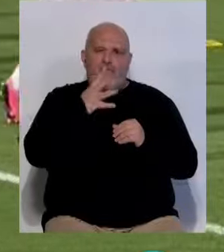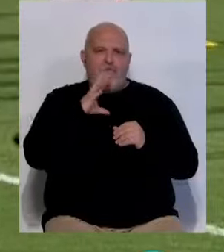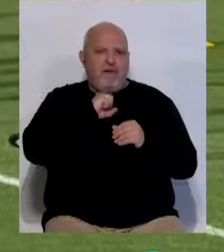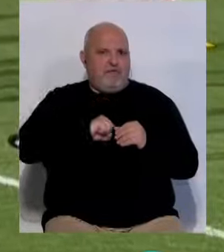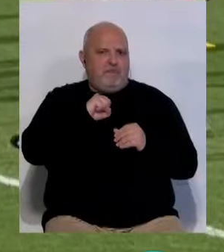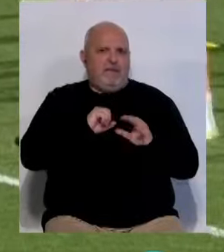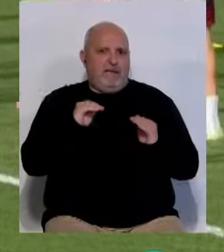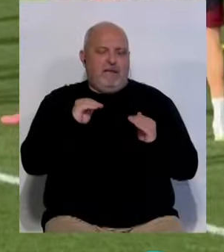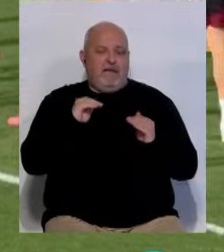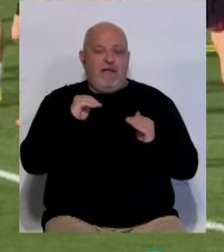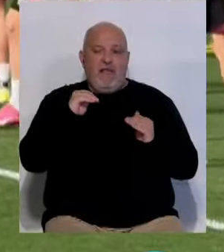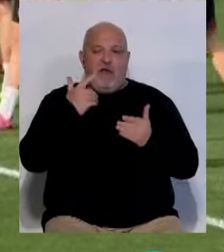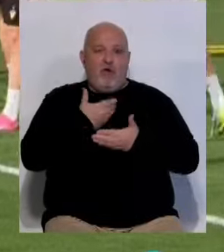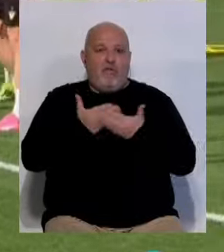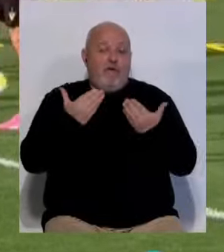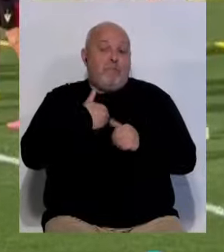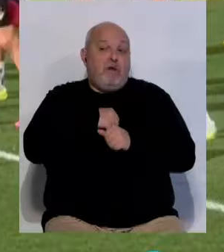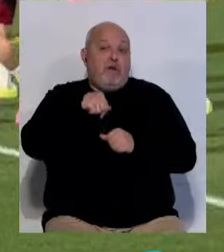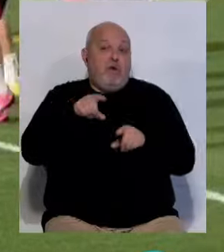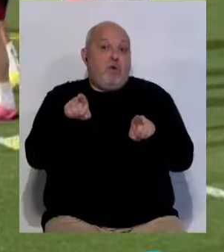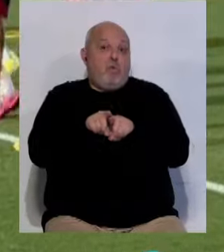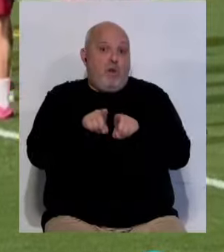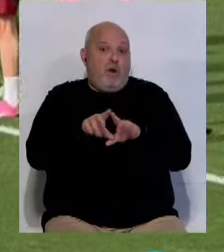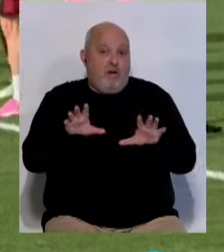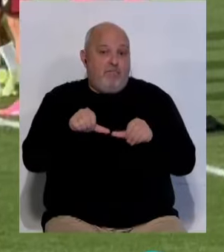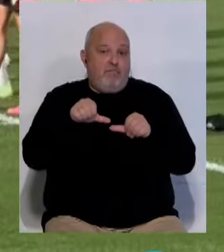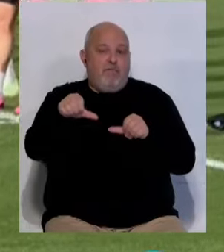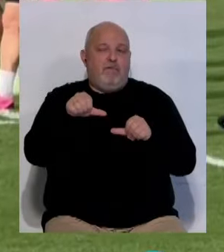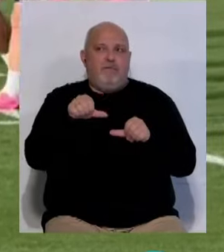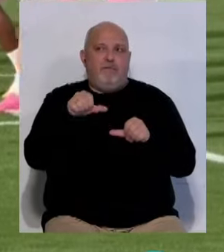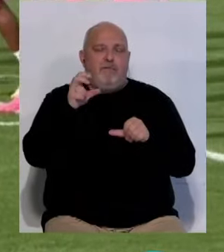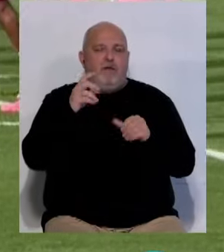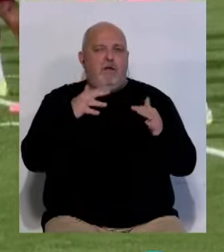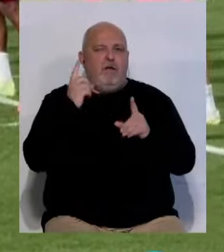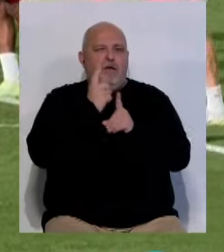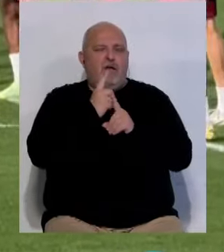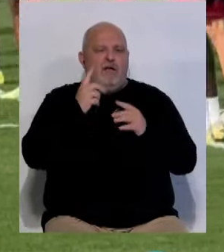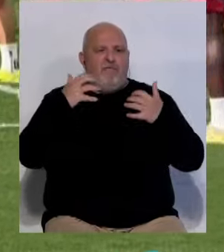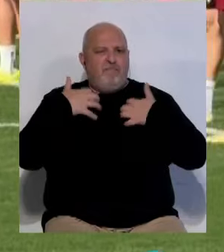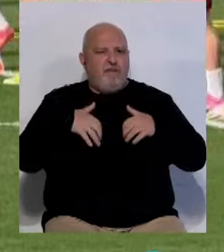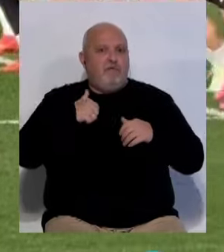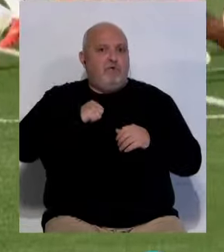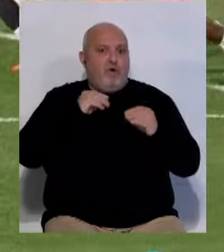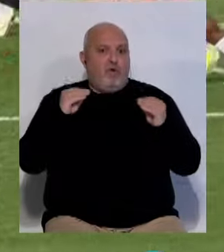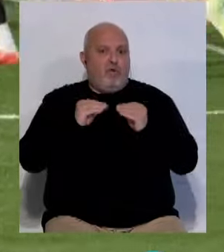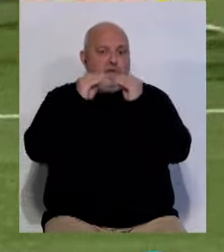coincidió y confío coincidió su su su Boom con un partido contra el Real beti que se jugó aquí que